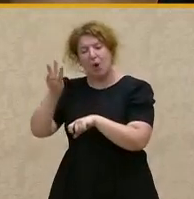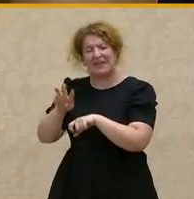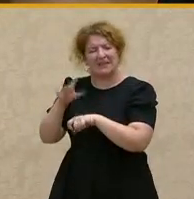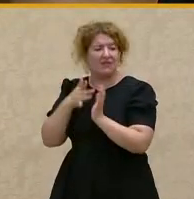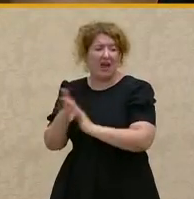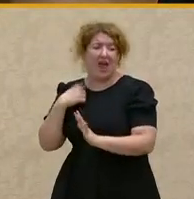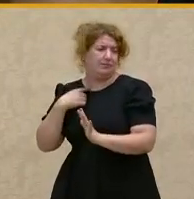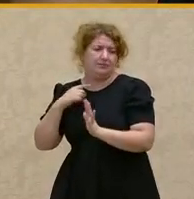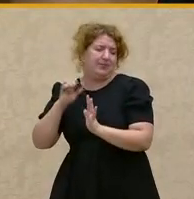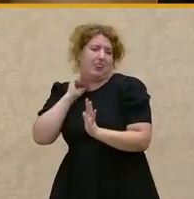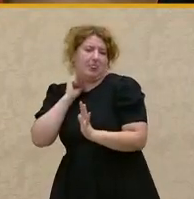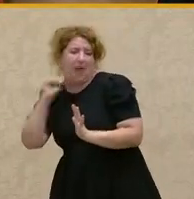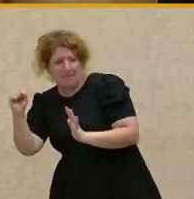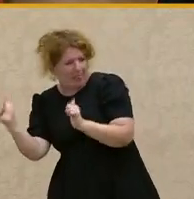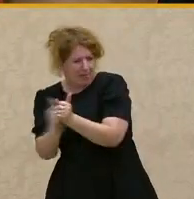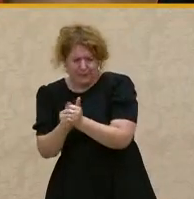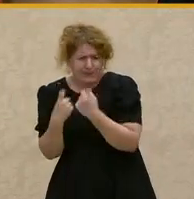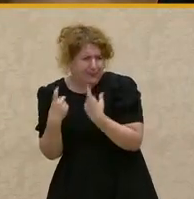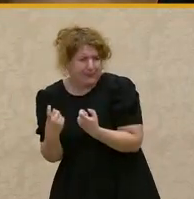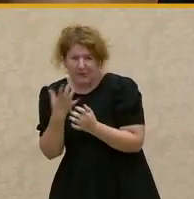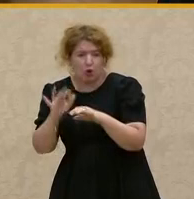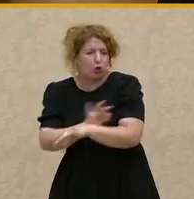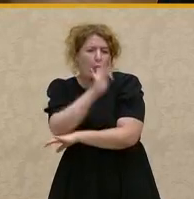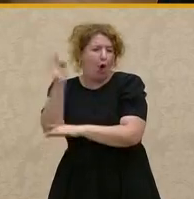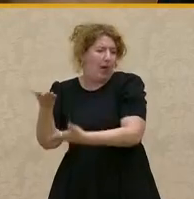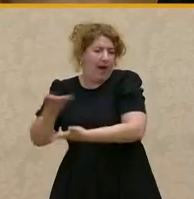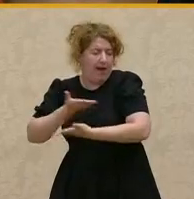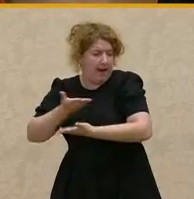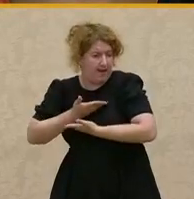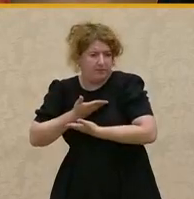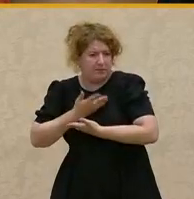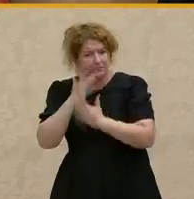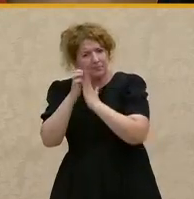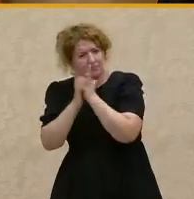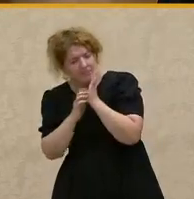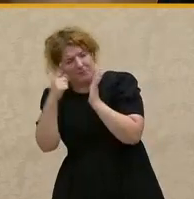los cuales necesitarían asistencia especializada todo el día. Ya son 1300 personas. Las del tipo